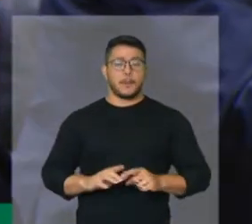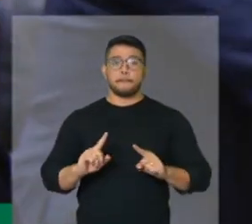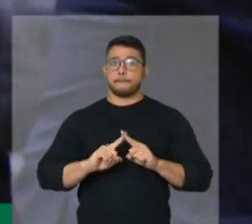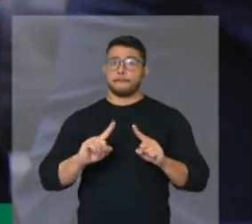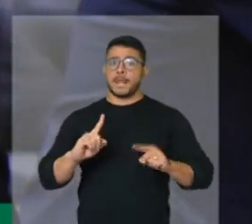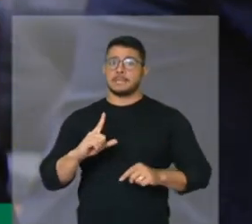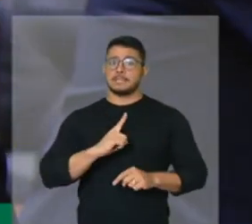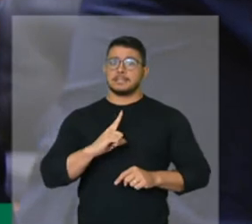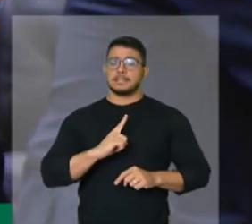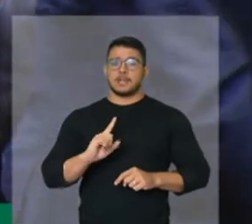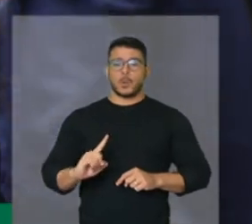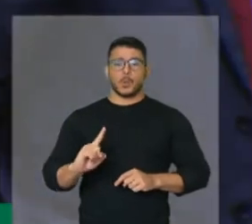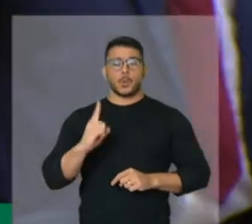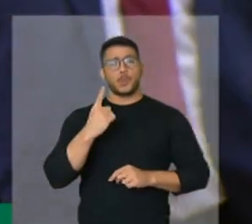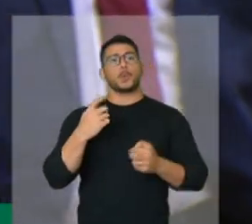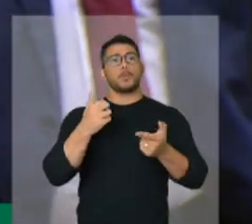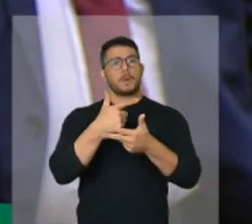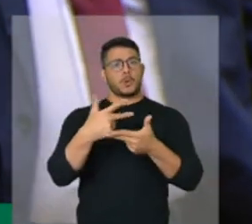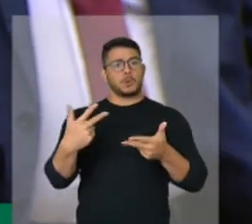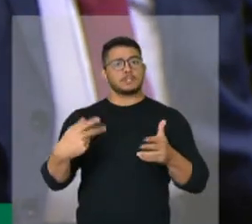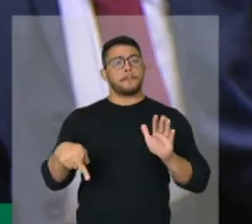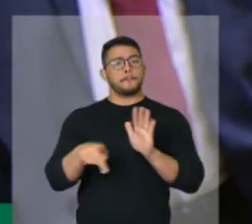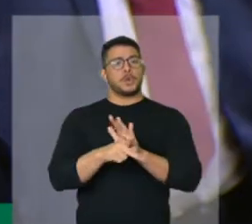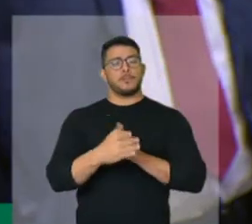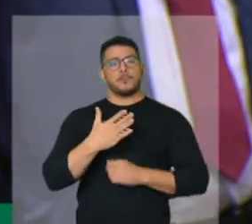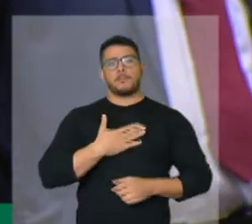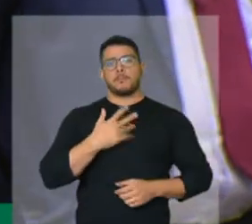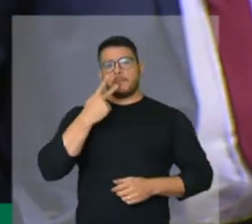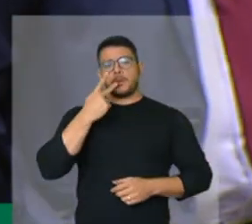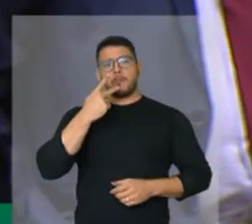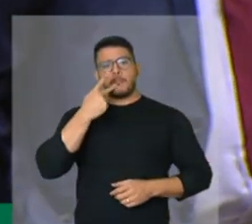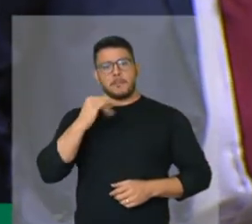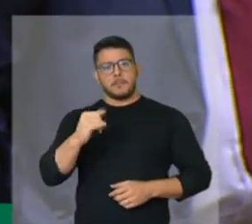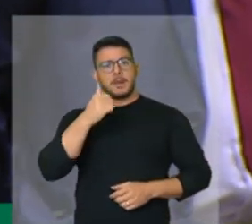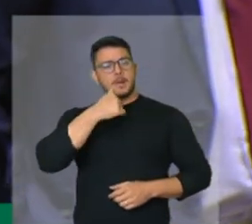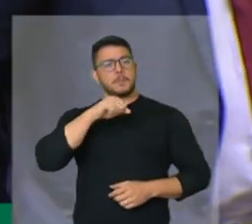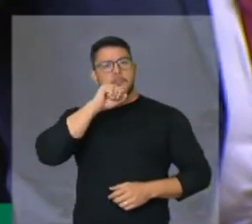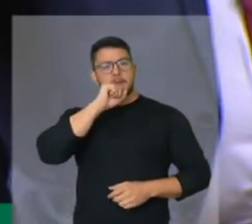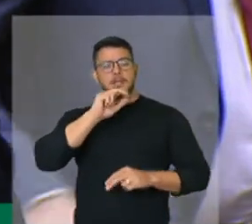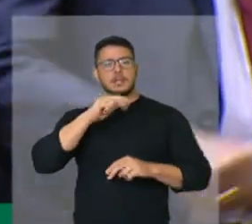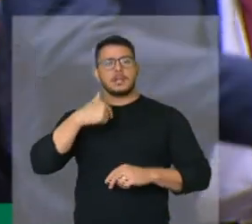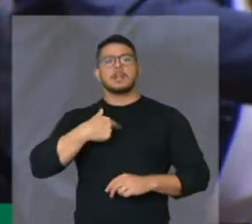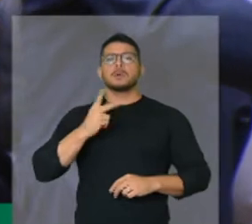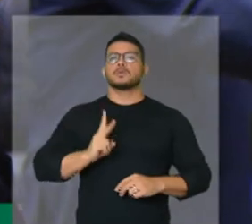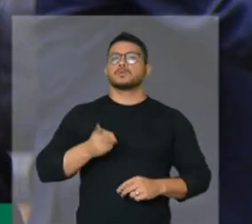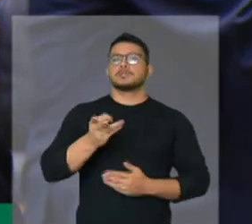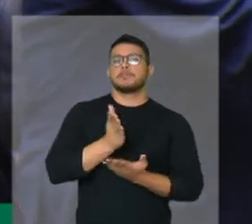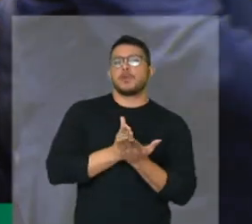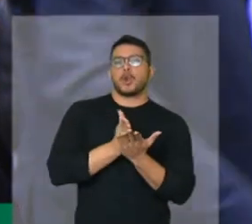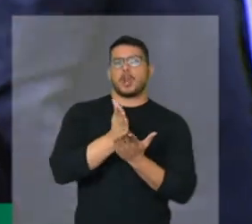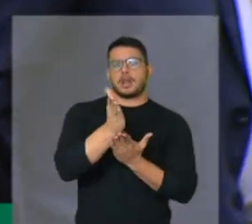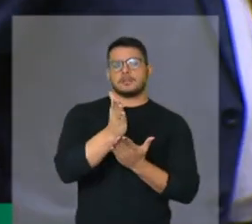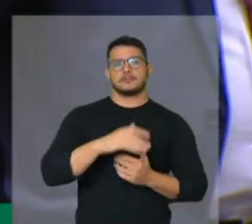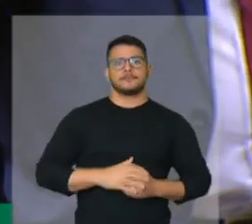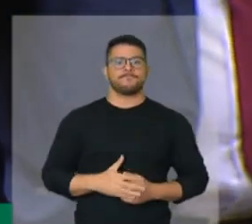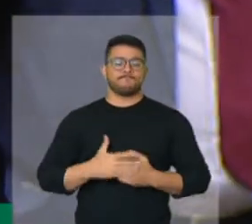DOS MEUS PAIS E VOU DEIXAR PRA MINHAS FILHAS: A HONESTIDADE. ESSE TIPO DE COMPORTAMENTO É QUE DENIGRE A VIDA PÚBLICA.